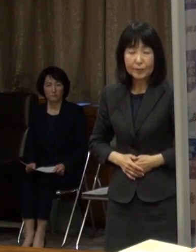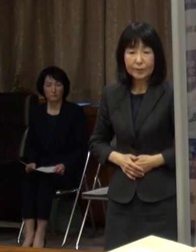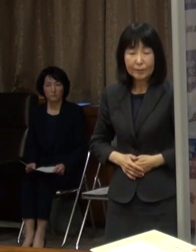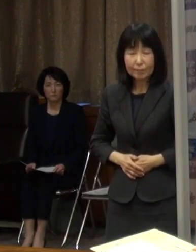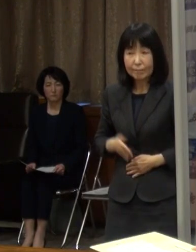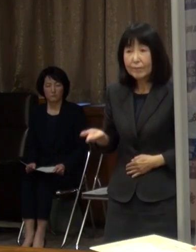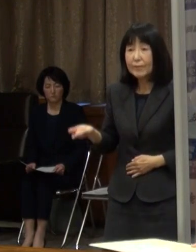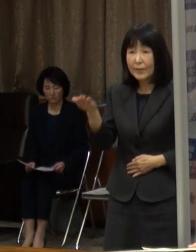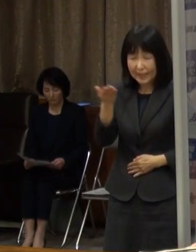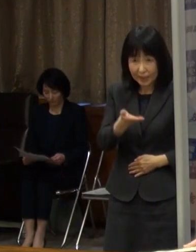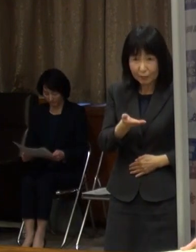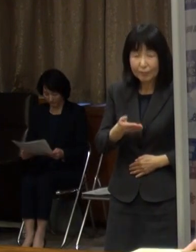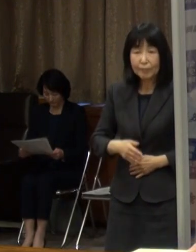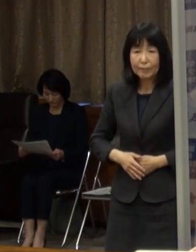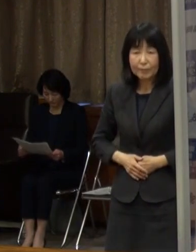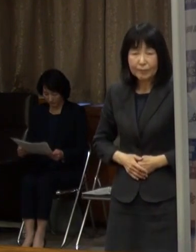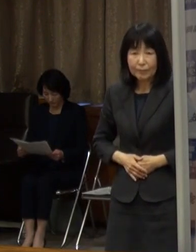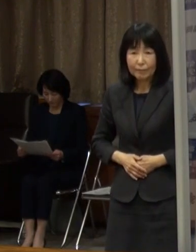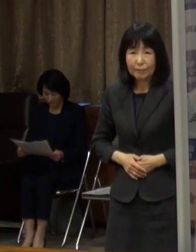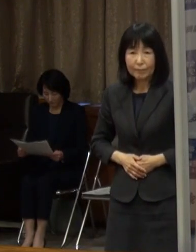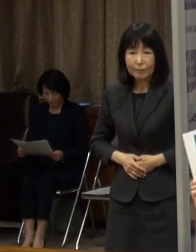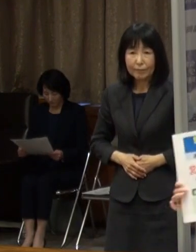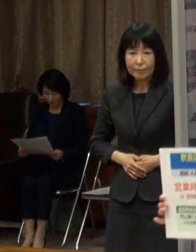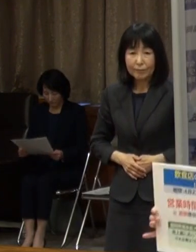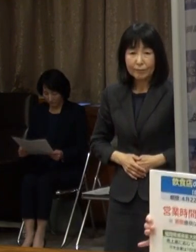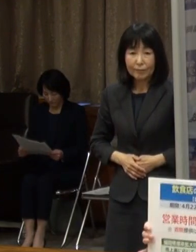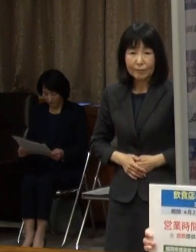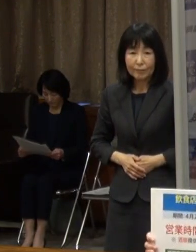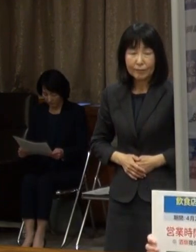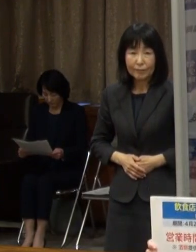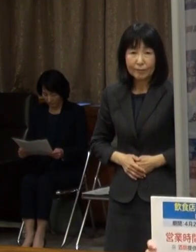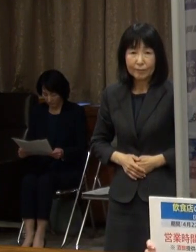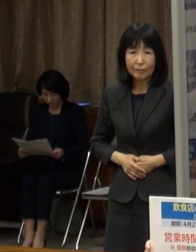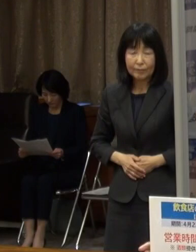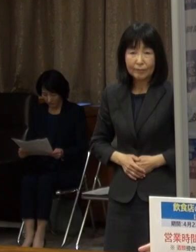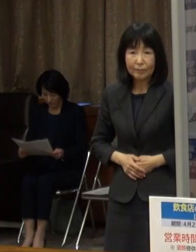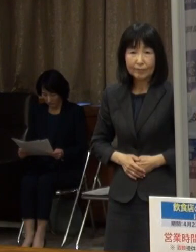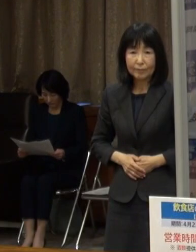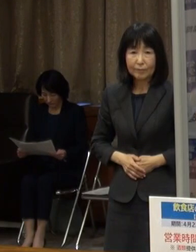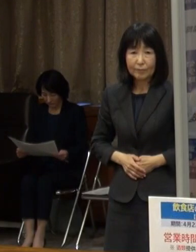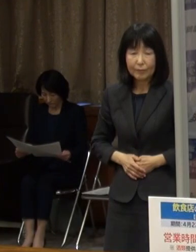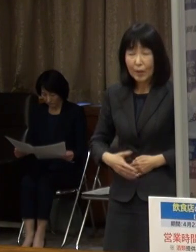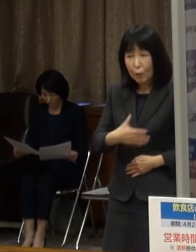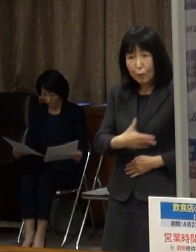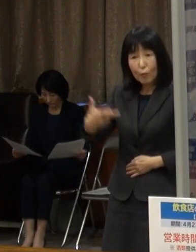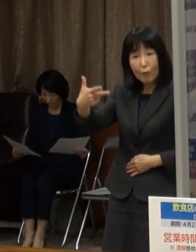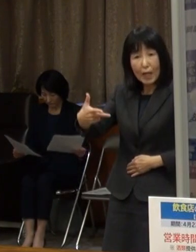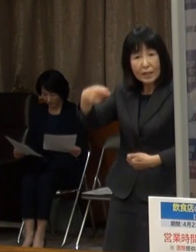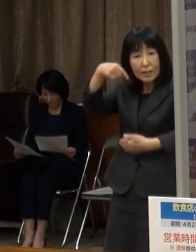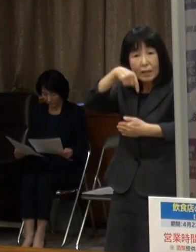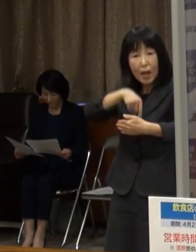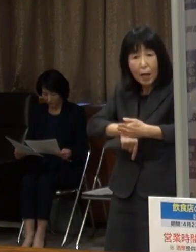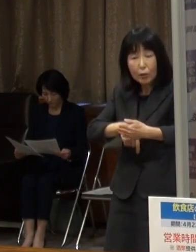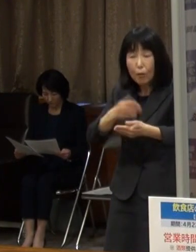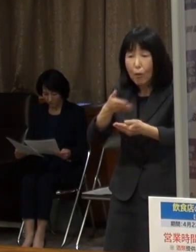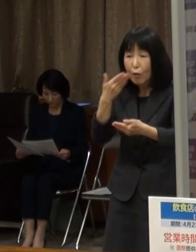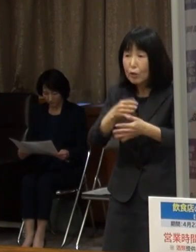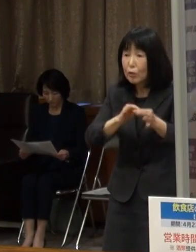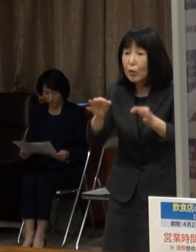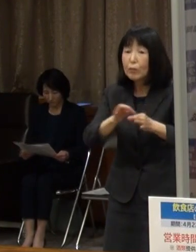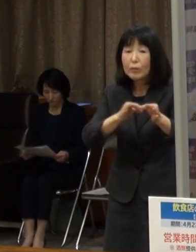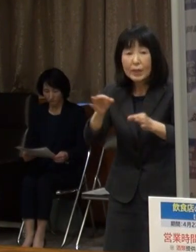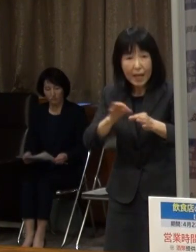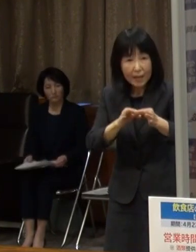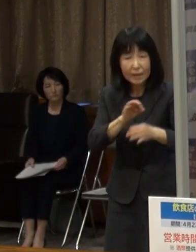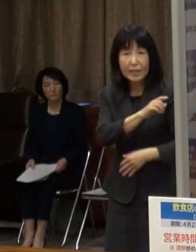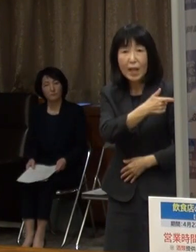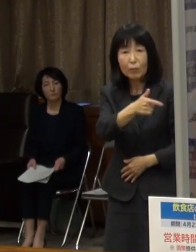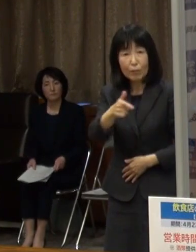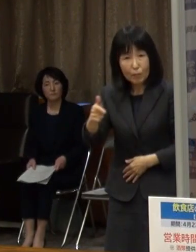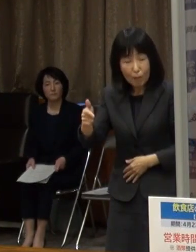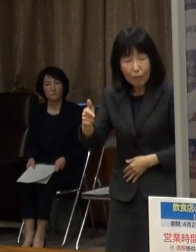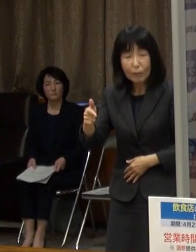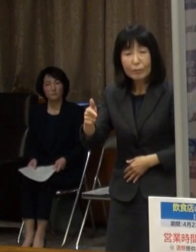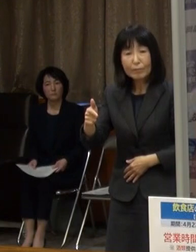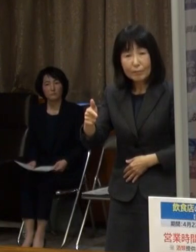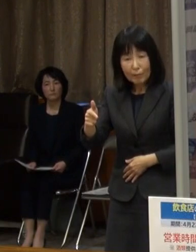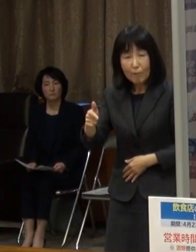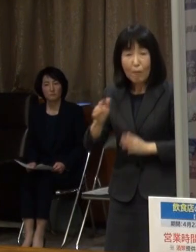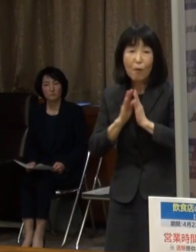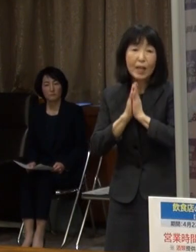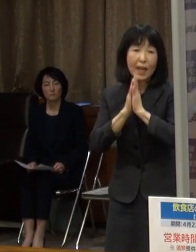次に 福岡市内の飲食店等の皆さんへお願いします